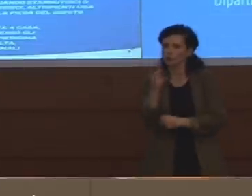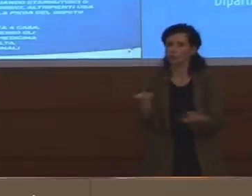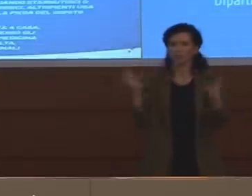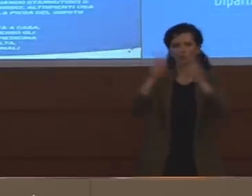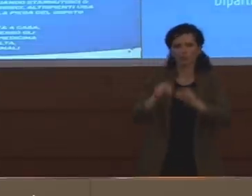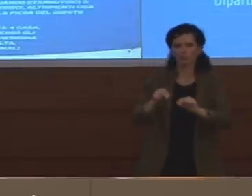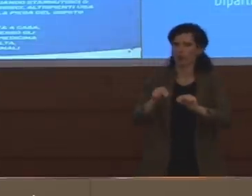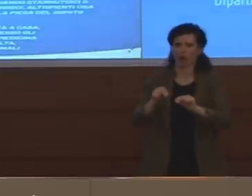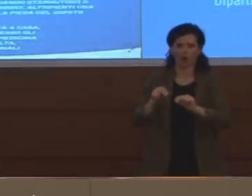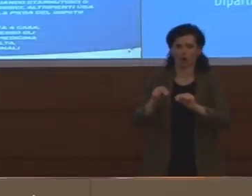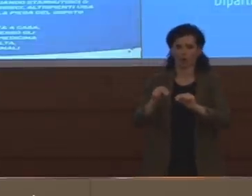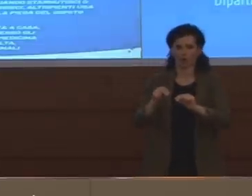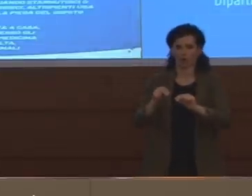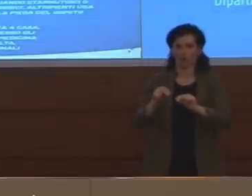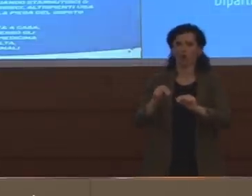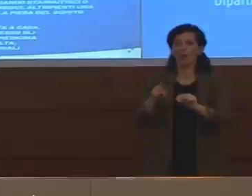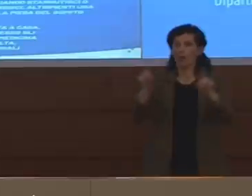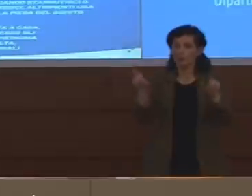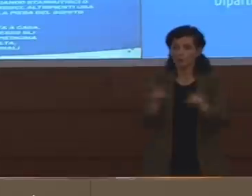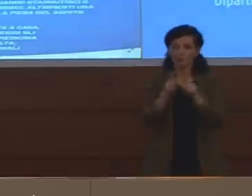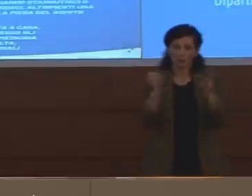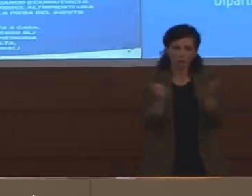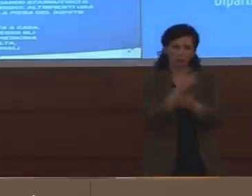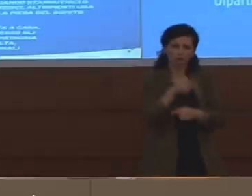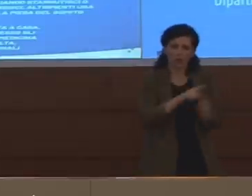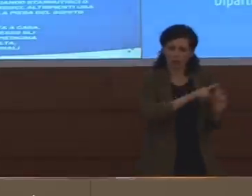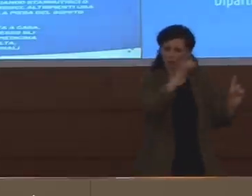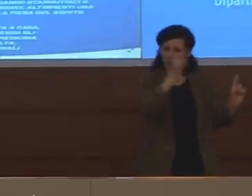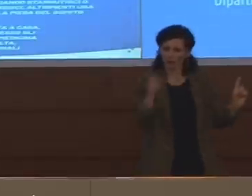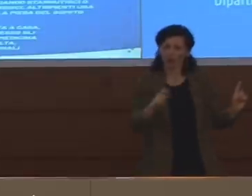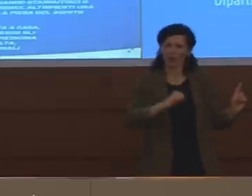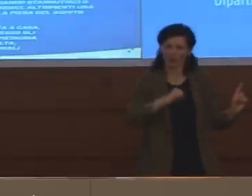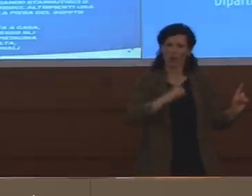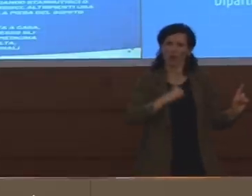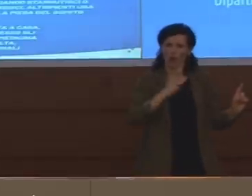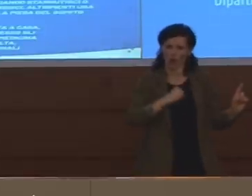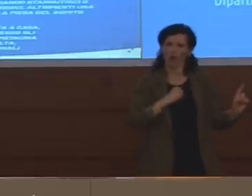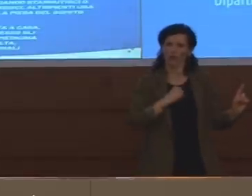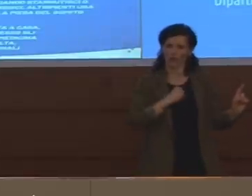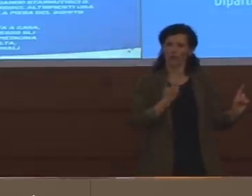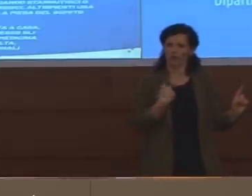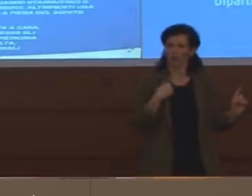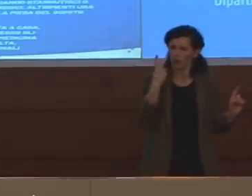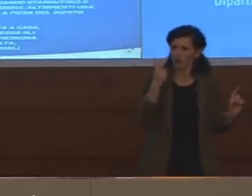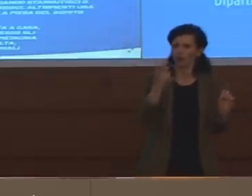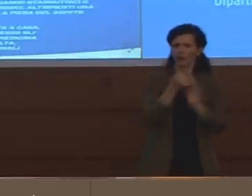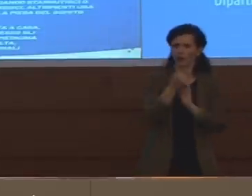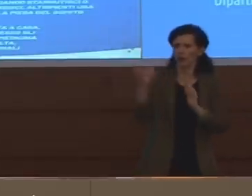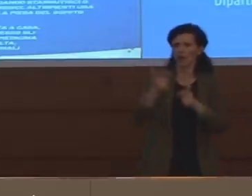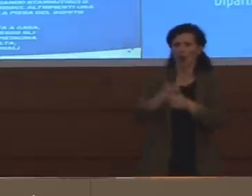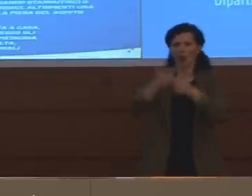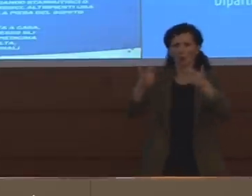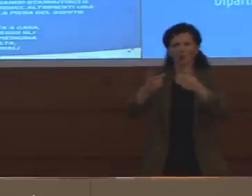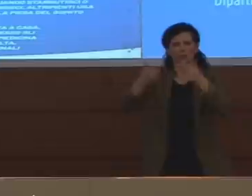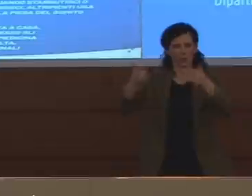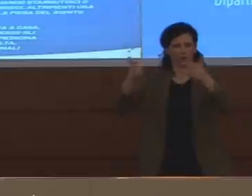in una maniera così sofferta come quella che abbiamo avuto in questi giorni.